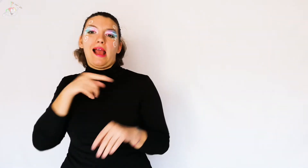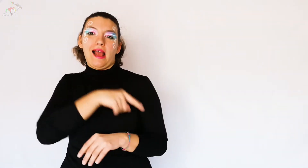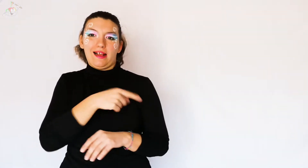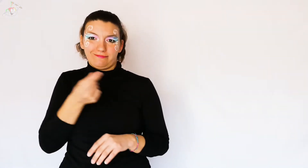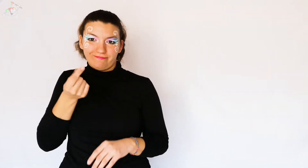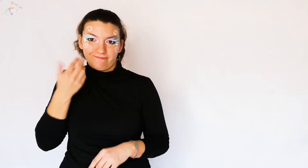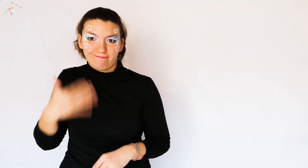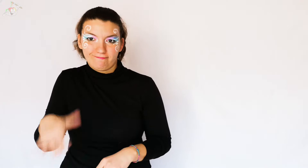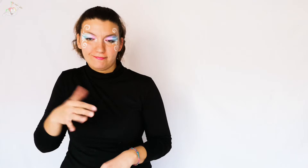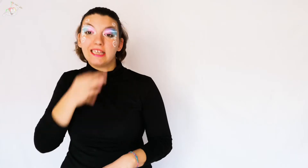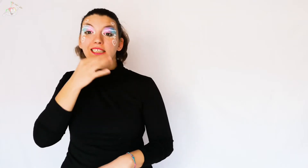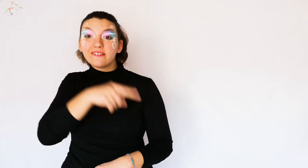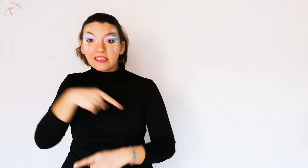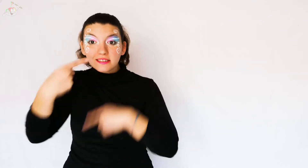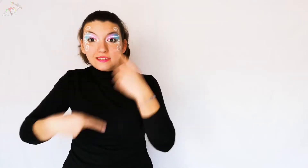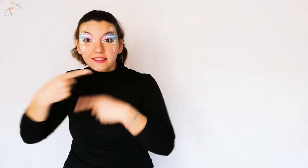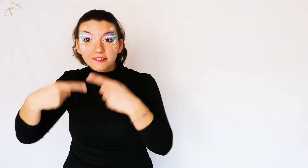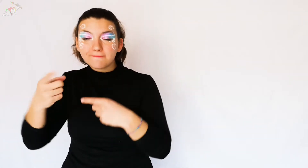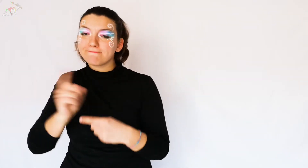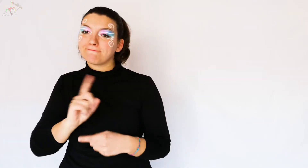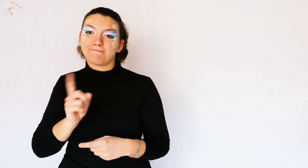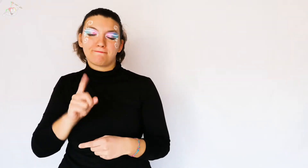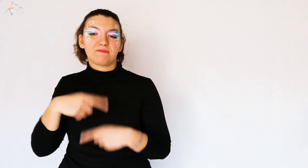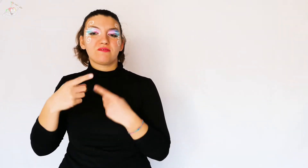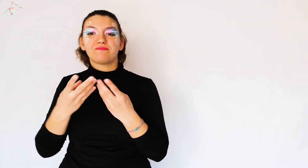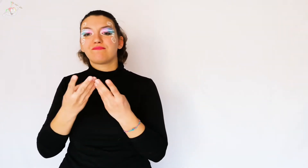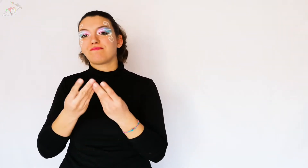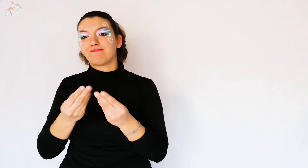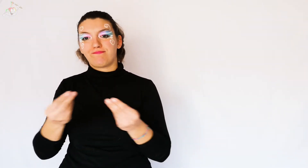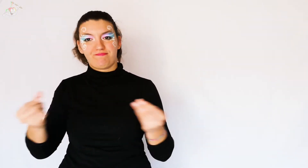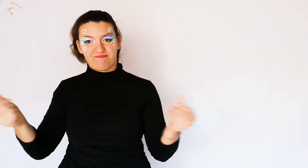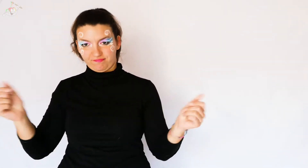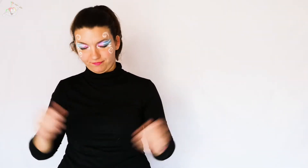Ma costavano, per cui non durarono molto e scomparvero.